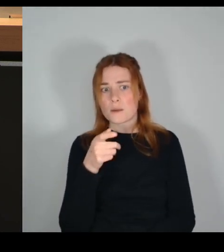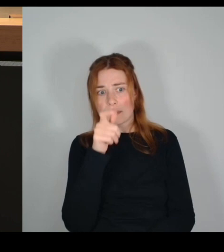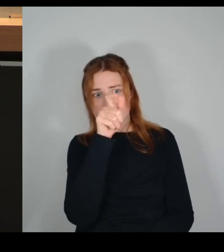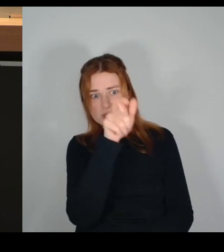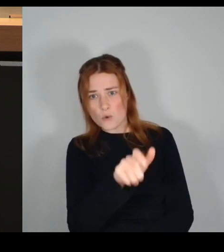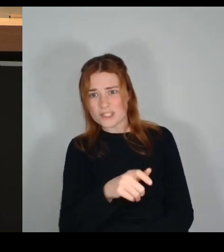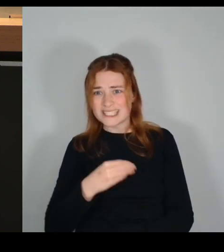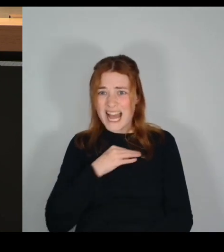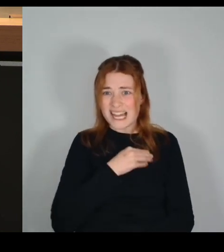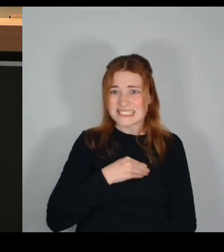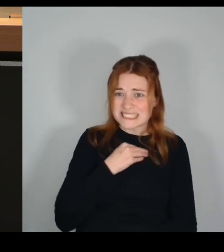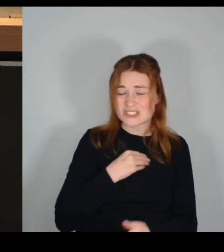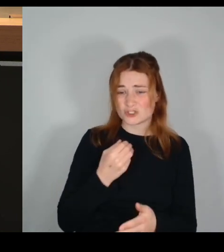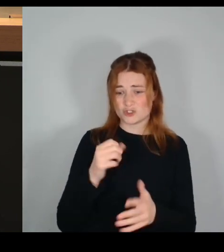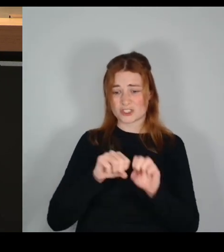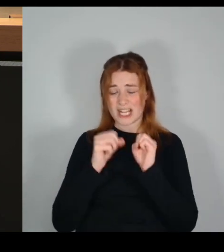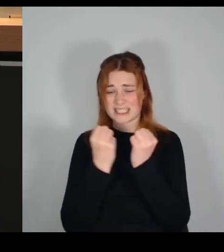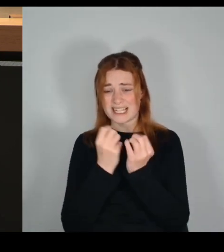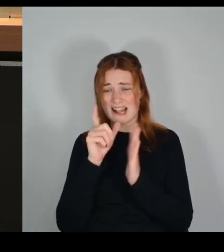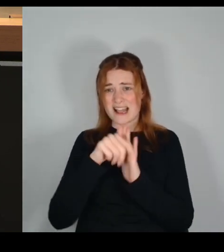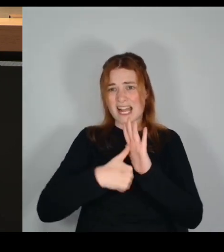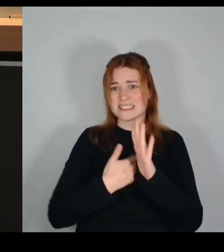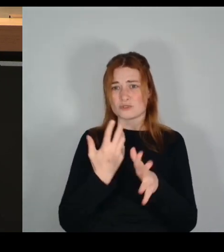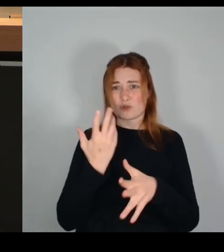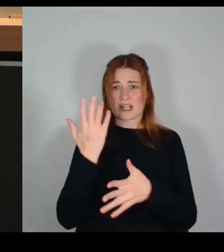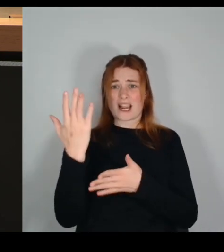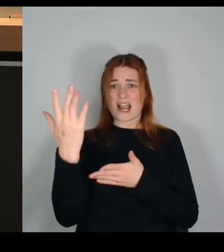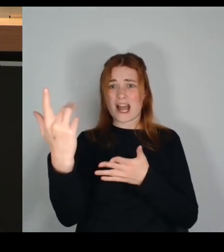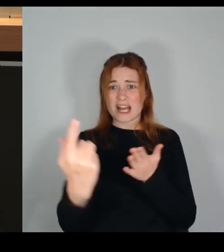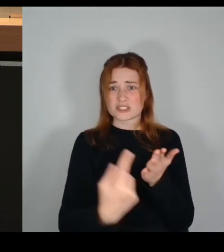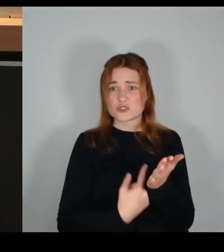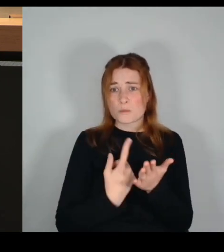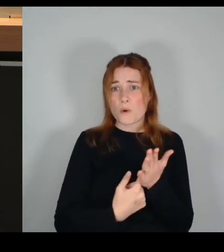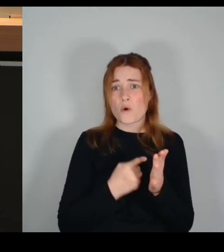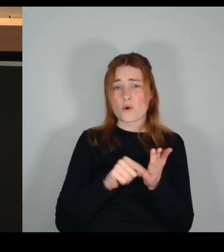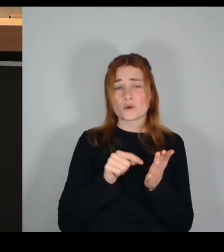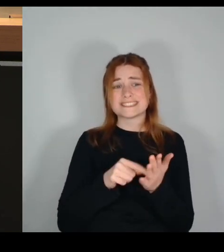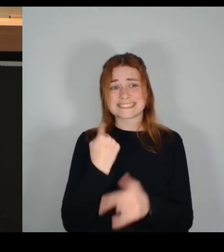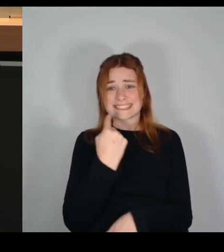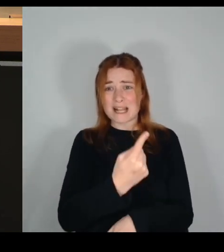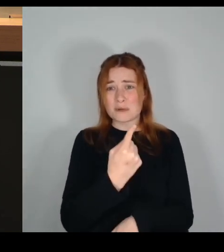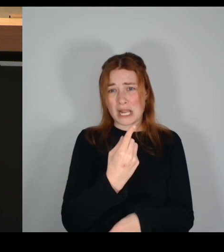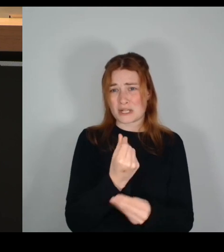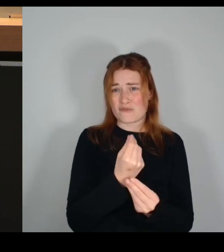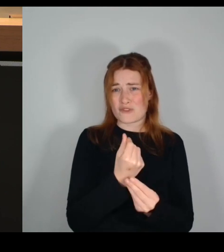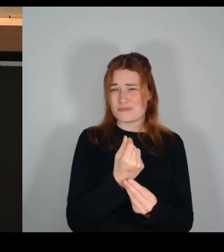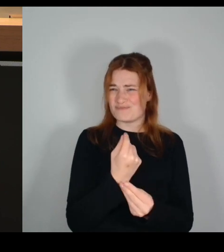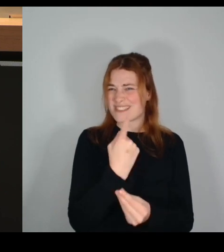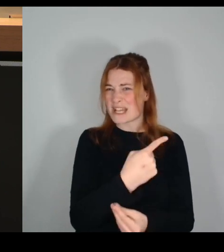sie glauben, sie seien selbst schuld an ihrem Zustand. Und die Hetzkampagne der Union gegen das Bürgergeld in den letzten